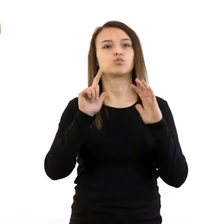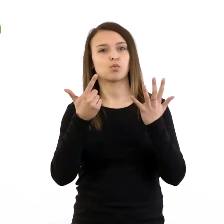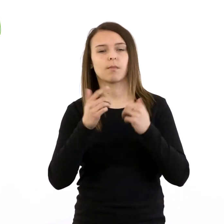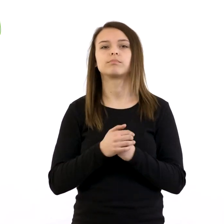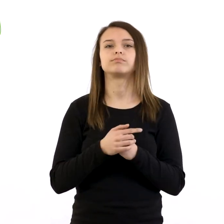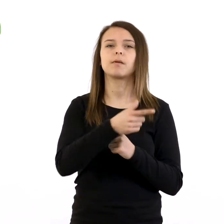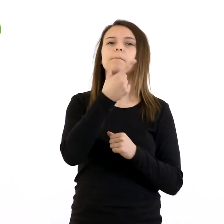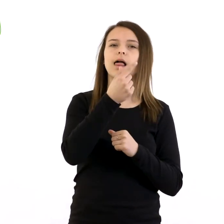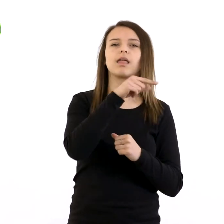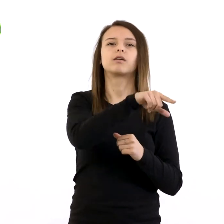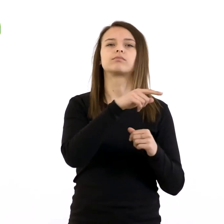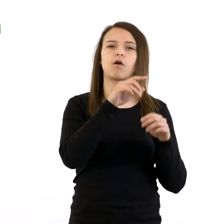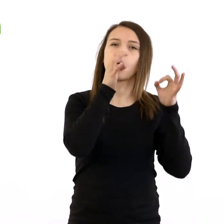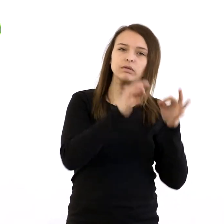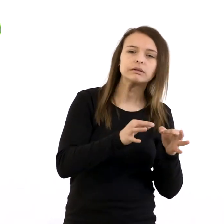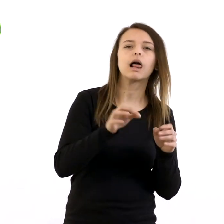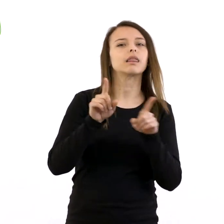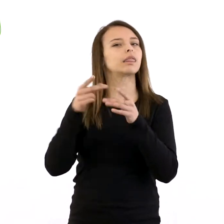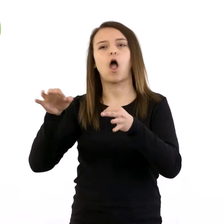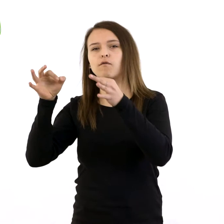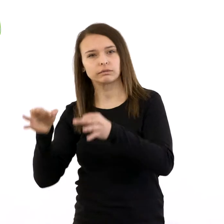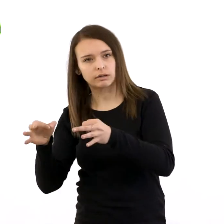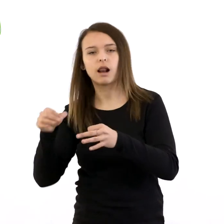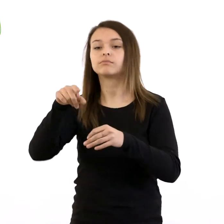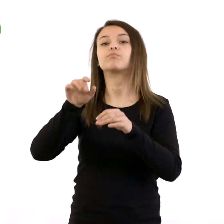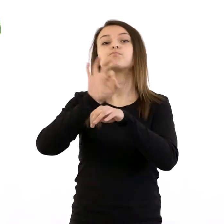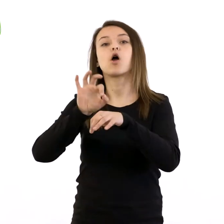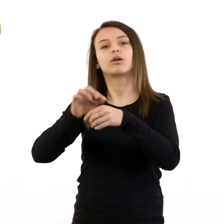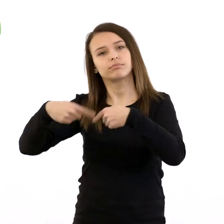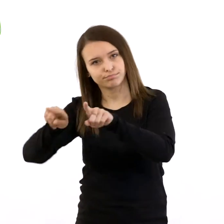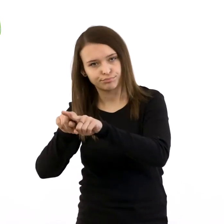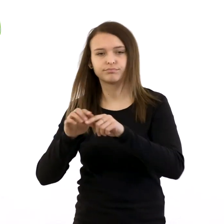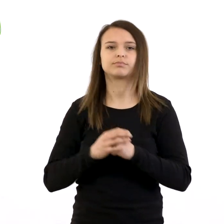partnerstwo formalne lub nieformalne przy realizacji projektu;